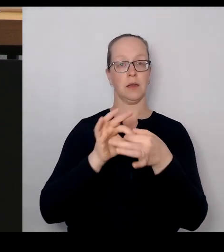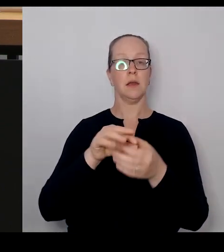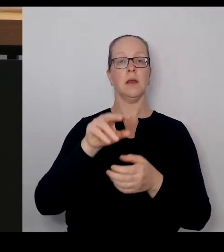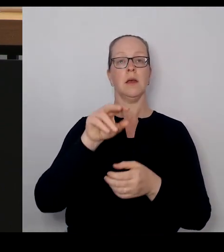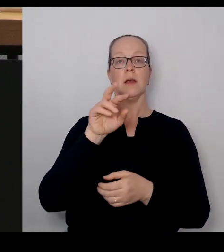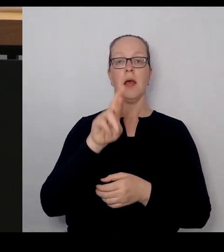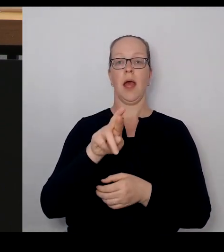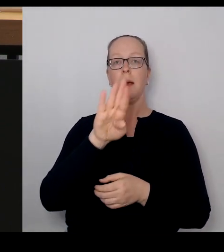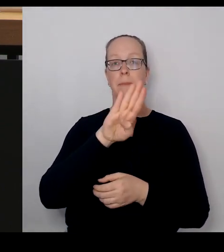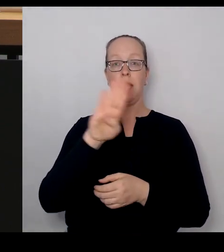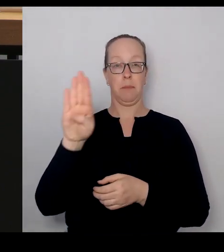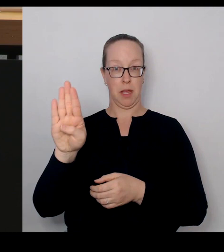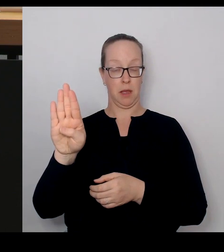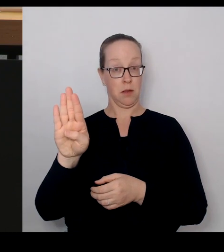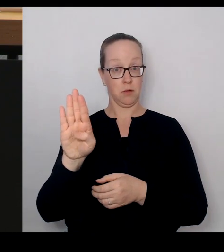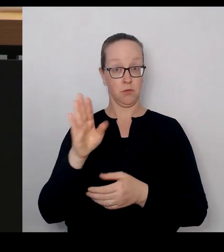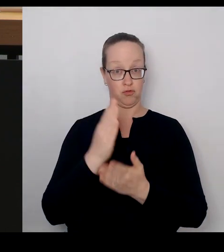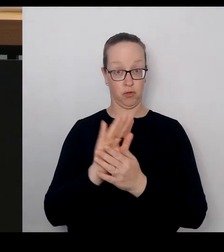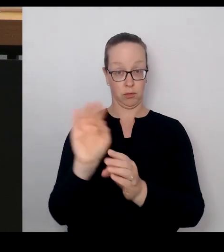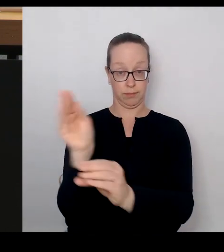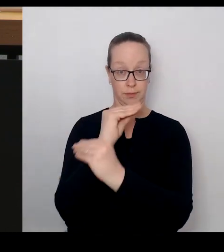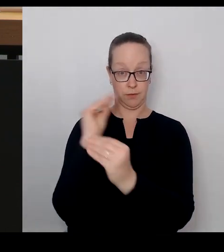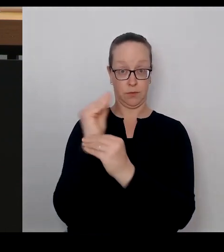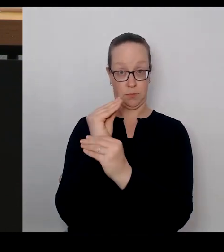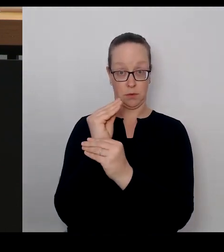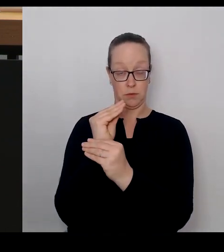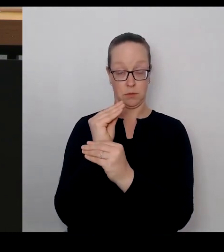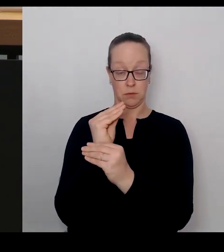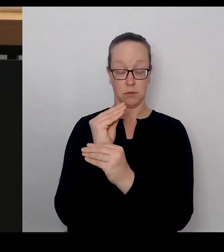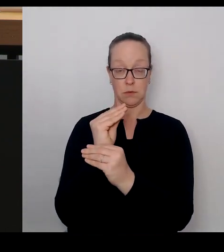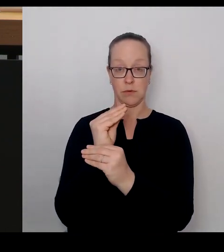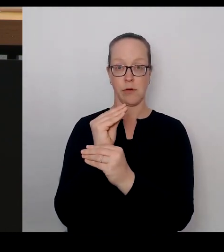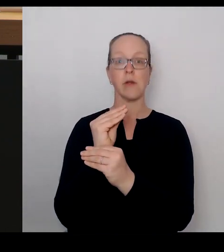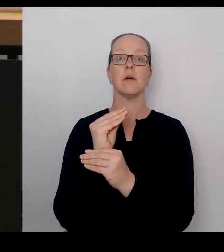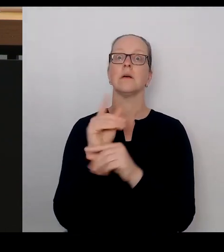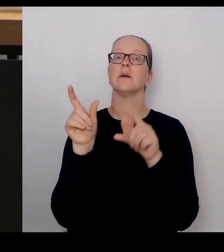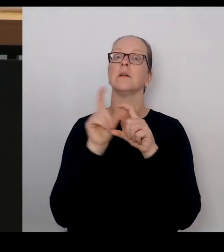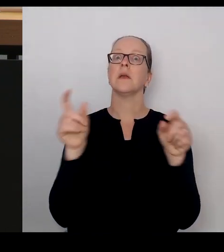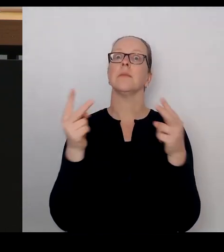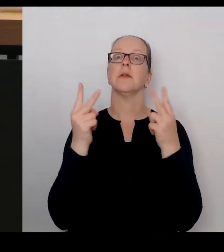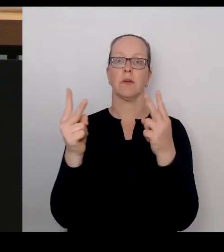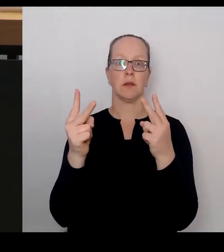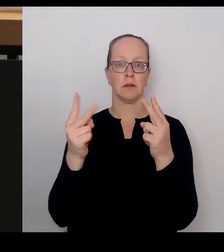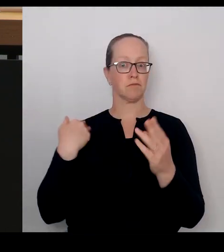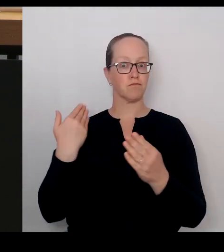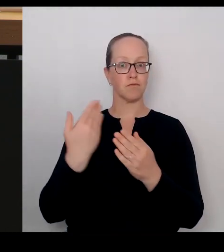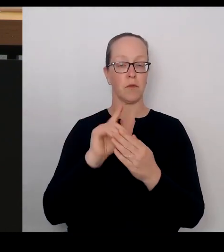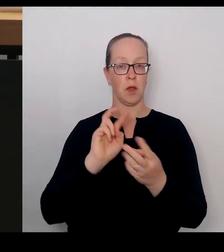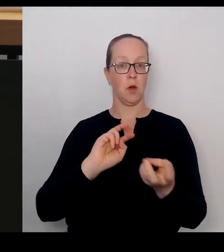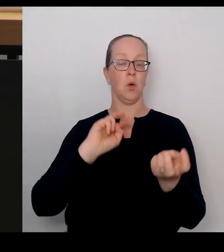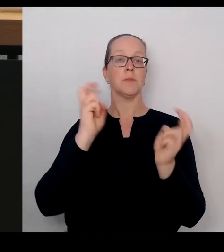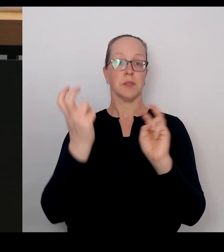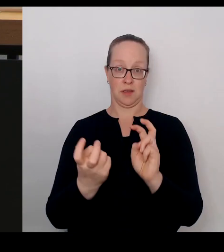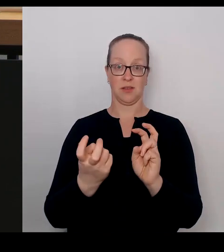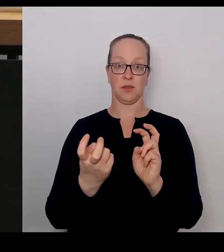Das sind wichtige Dinge, die wir jetzt auch umgesetzt haben. Staatsvertrag. Wenn es nach der CDU Fraktion gegangen wäre, hätte man das in diesem Staatsvertrag schon ein